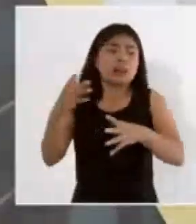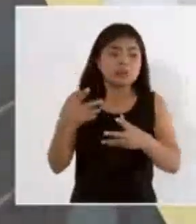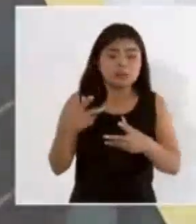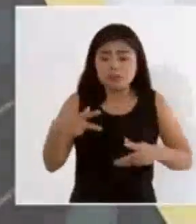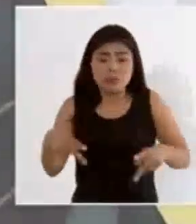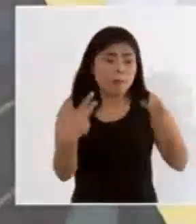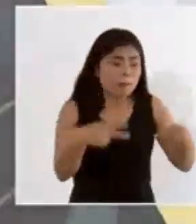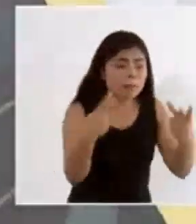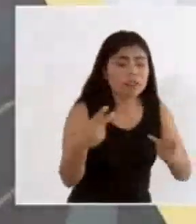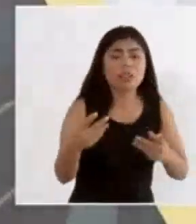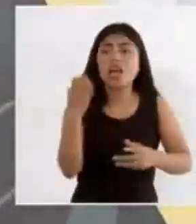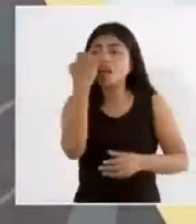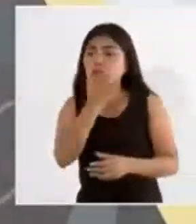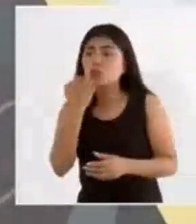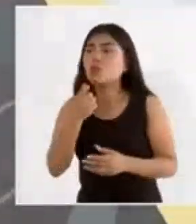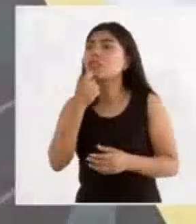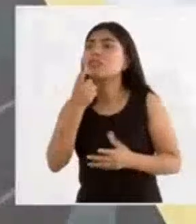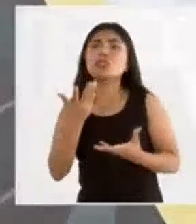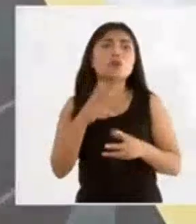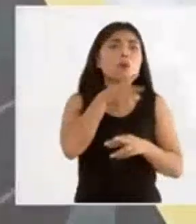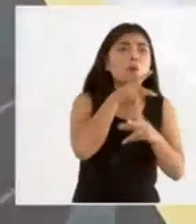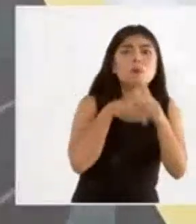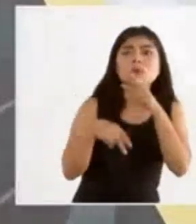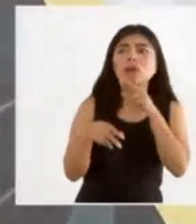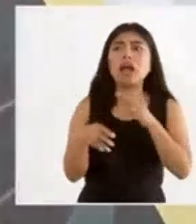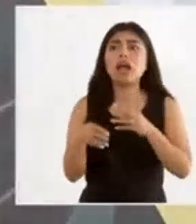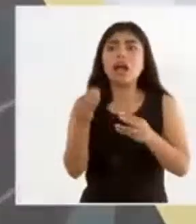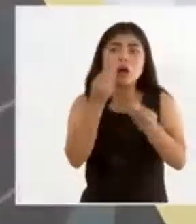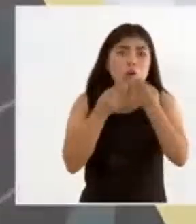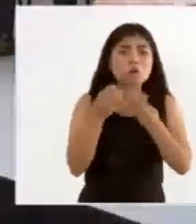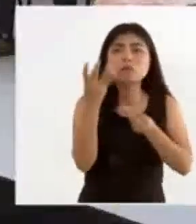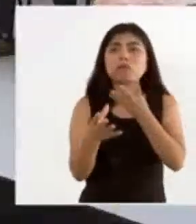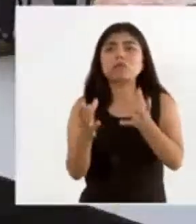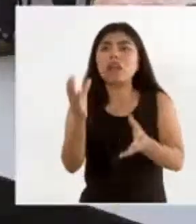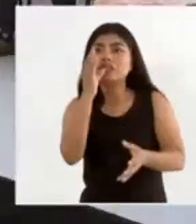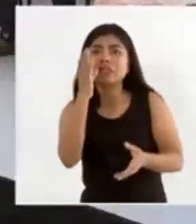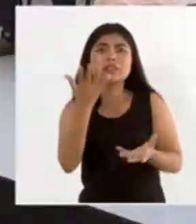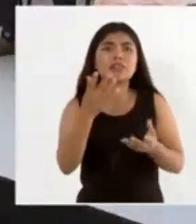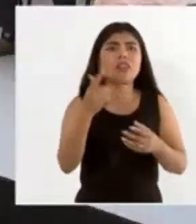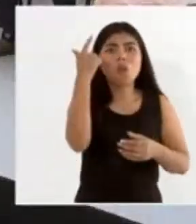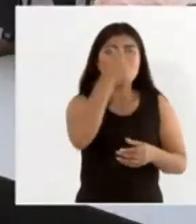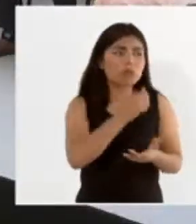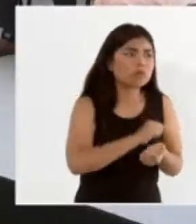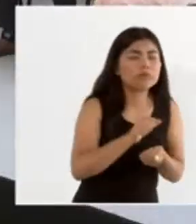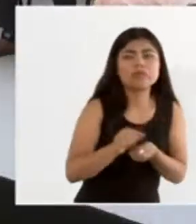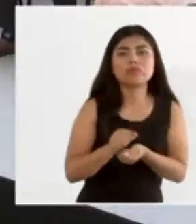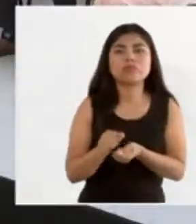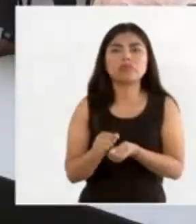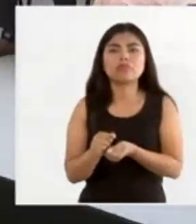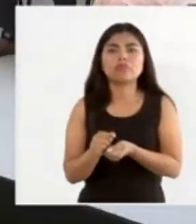que si ya comieron, que en la noche a lavar la ropa, todo eso. ¿Quién está atento a eso?